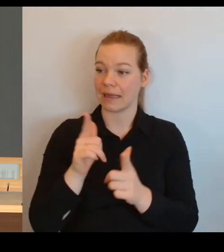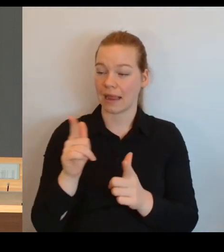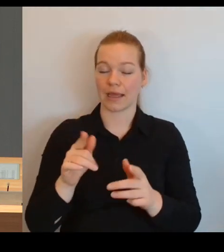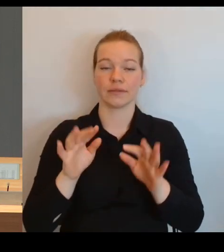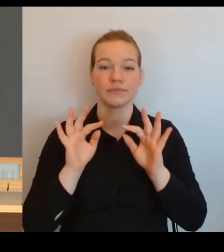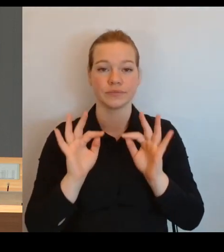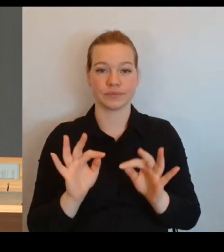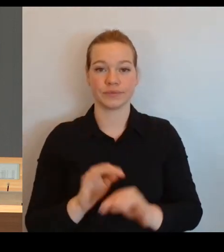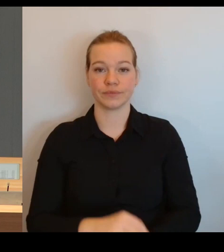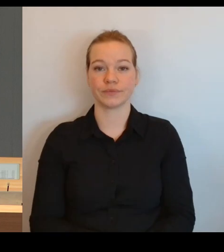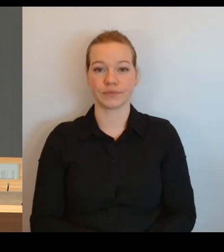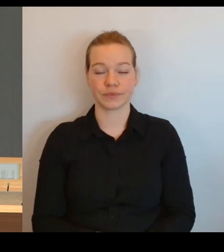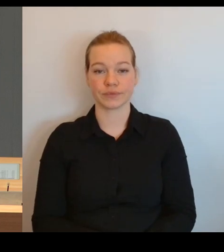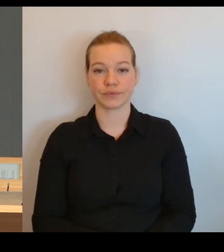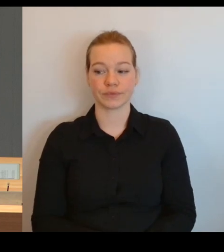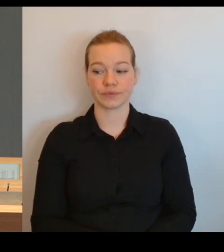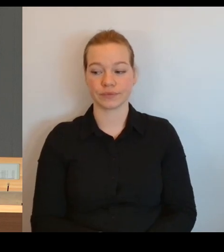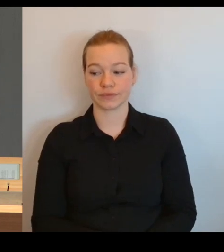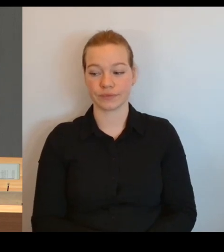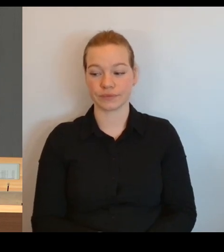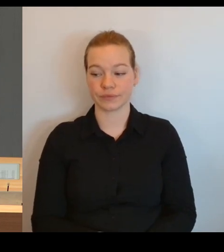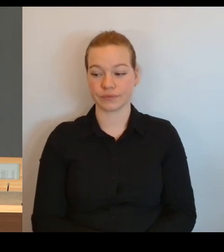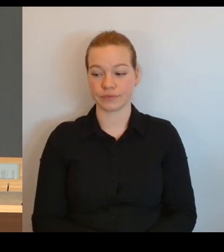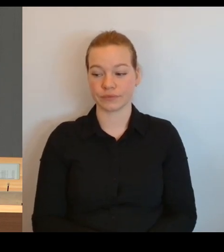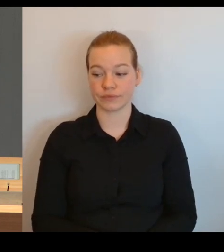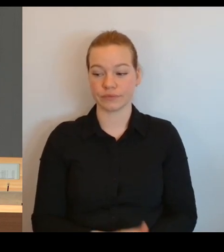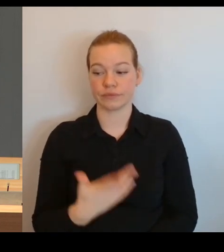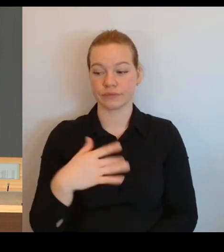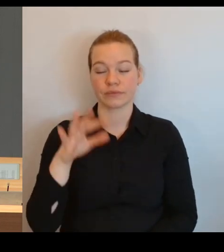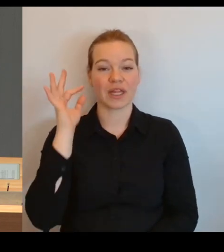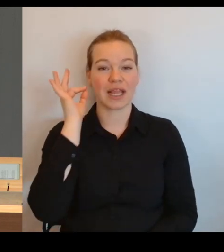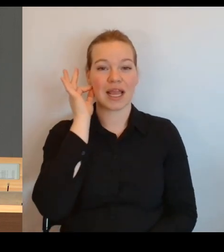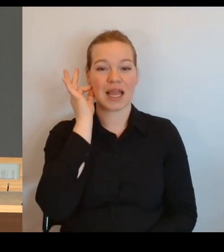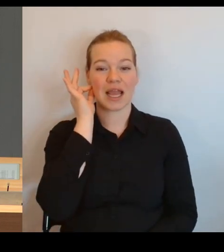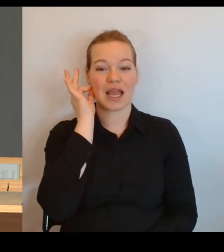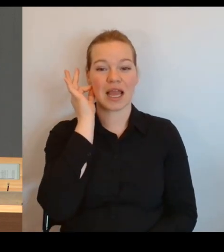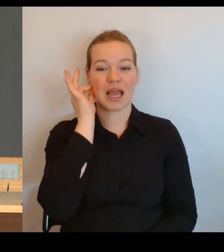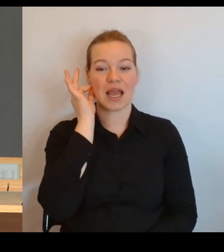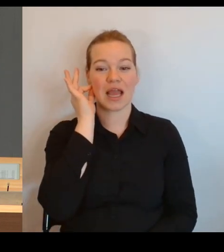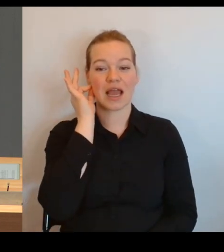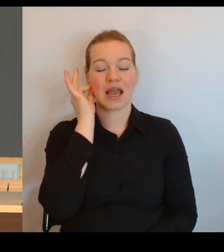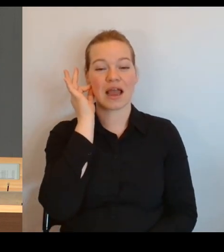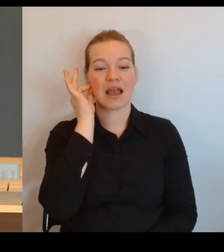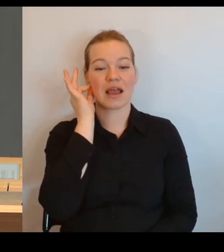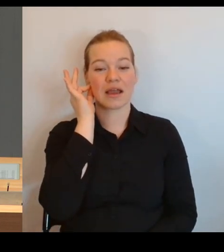Mitarbeiterinnen abschließend im Namen des Hauses herzlich für Ihre geleistete Arbeit danken. Vielen Dank